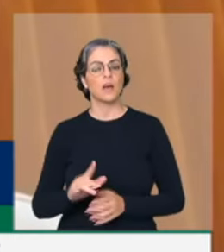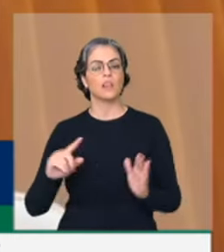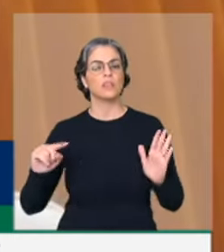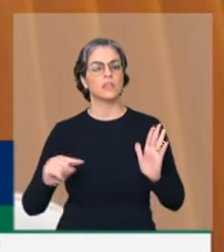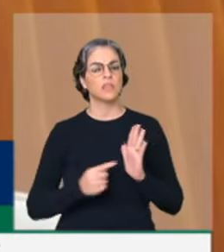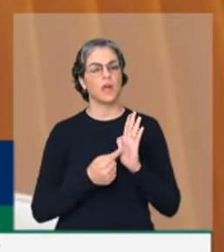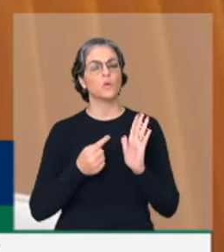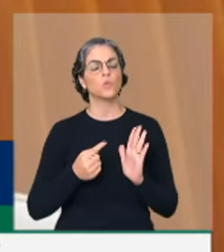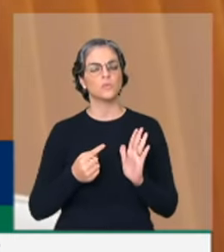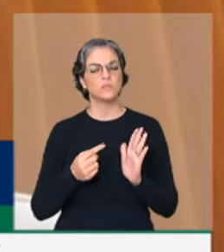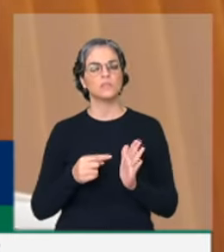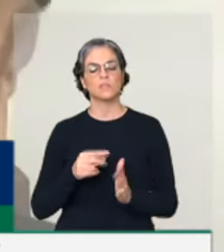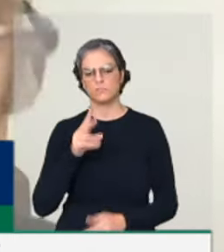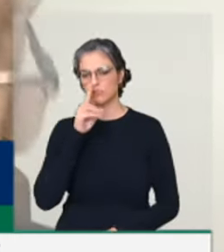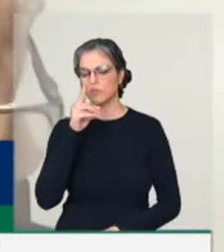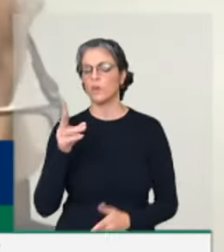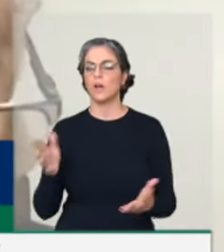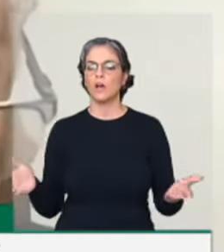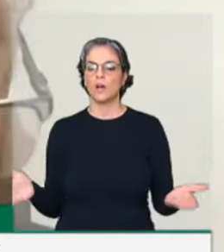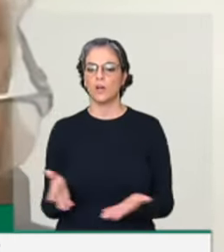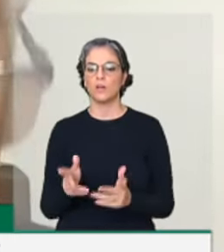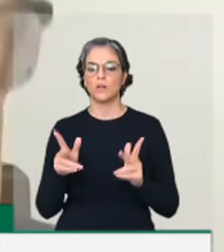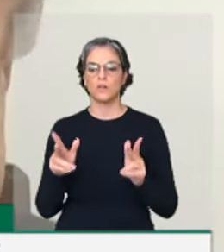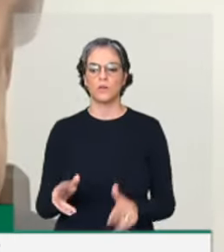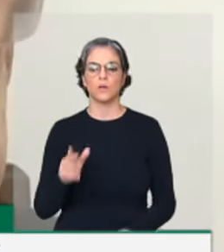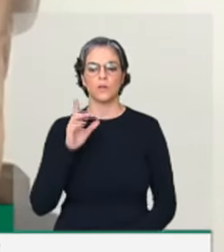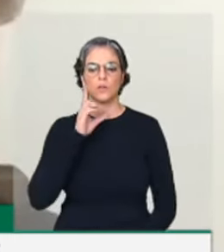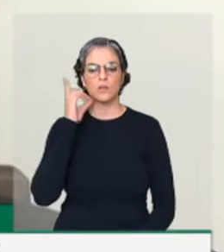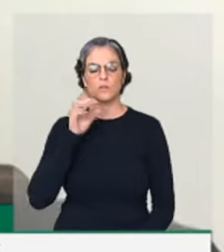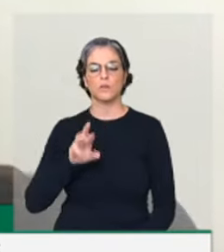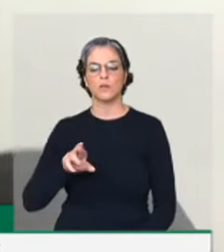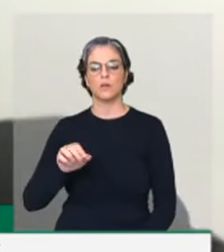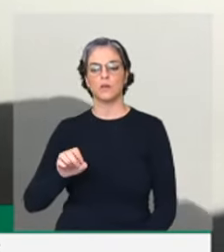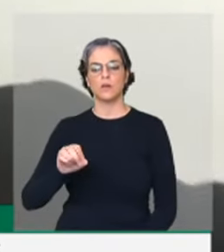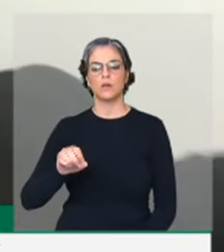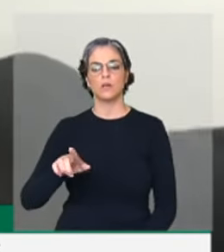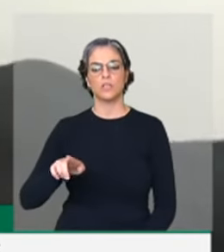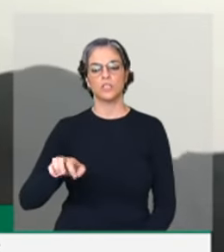DEPUTADO ROGÉRIO CORREA.... O FURA FISCAL QUE ESTÁ ESTABELECIDO PELO QUE DIZ A